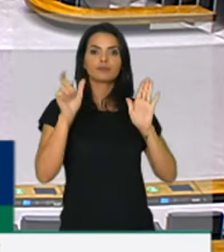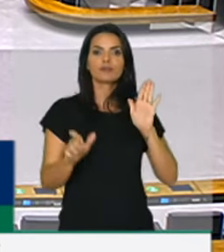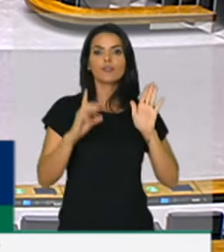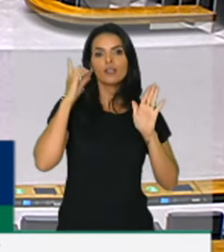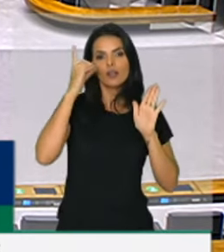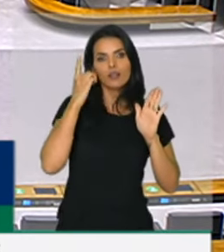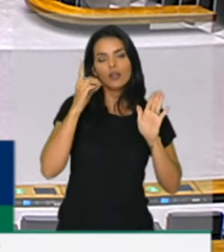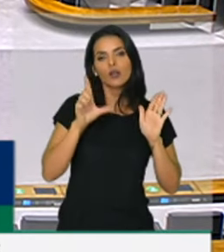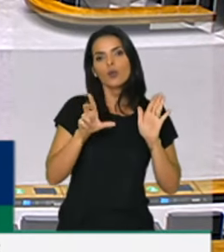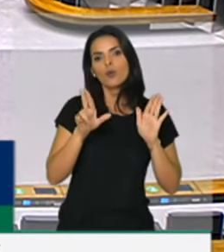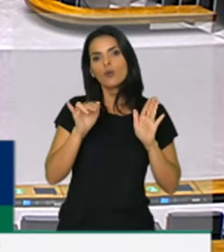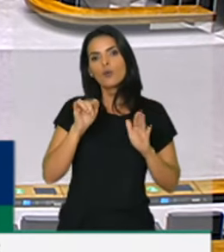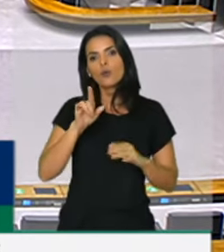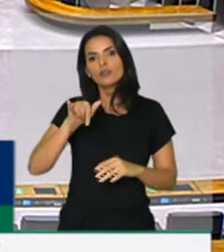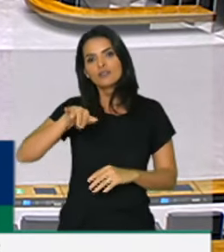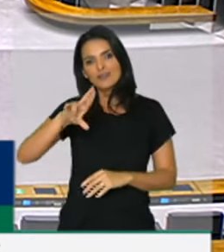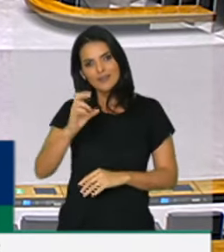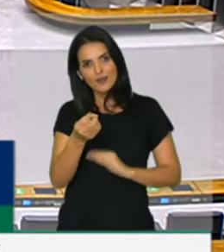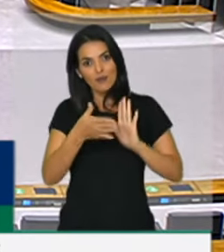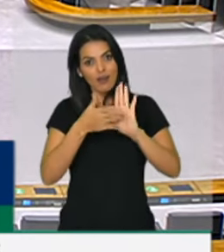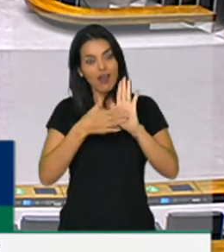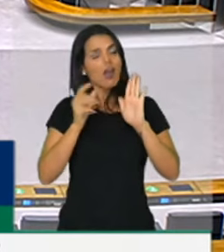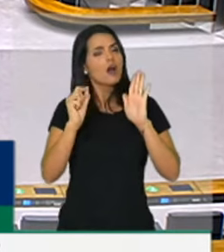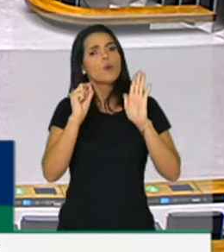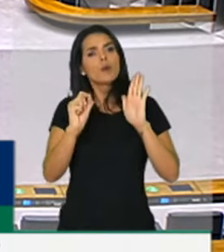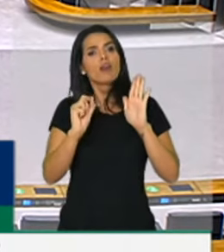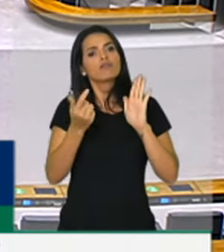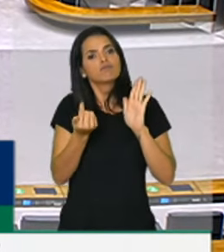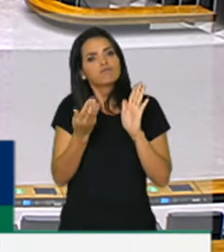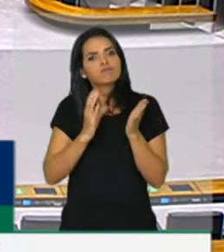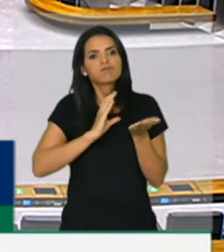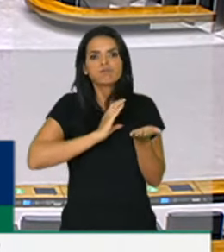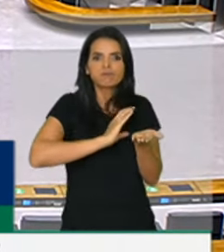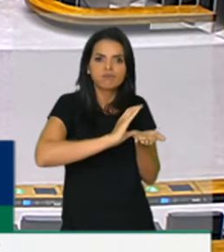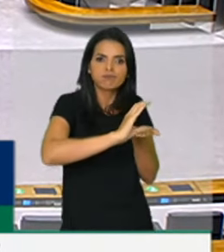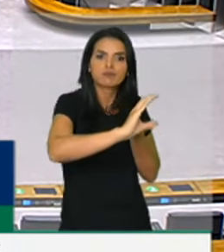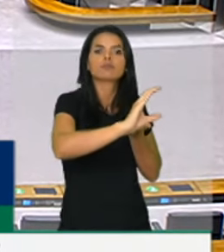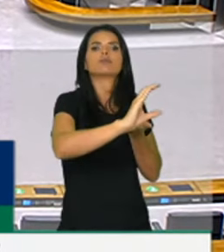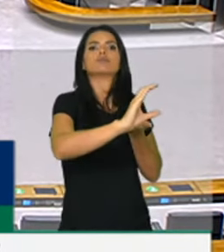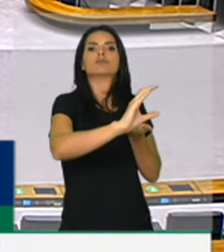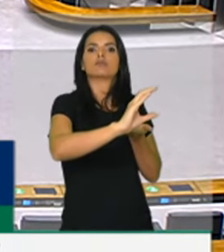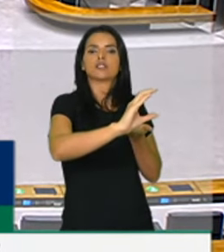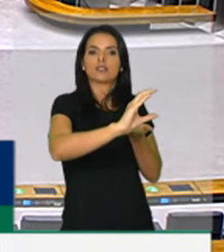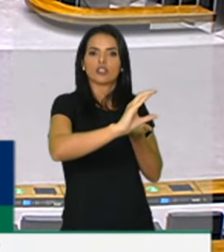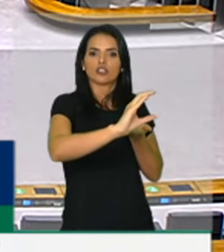QUESTÃO DE INCENTIVO É QUESTÃO DE ACESSO A LEITOS E PROPÕE A RESTITUIÇÃO DA TRIBUTAÇÃO SOBRE LUCROS E